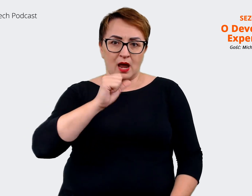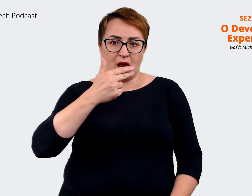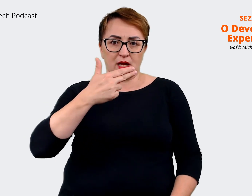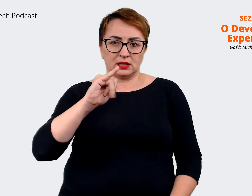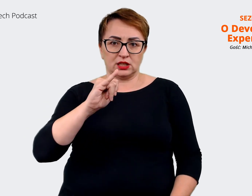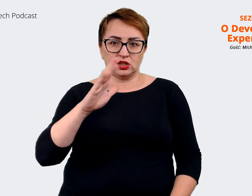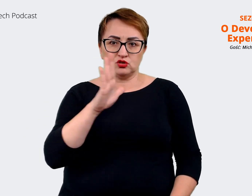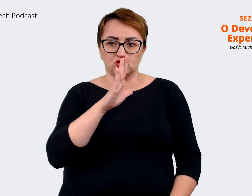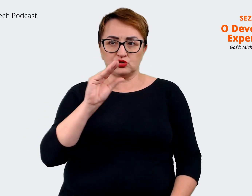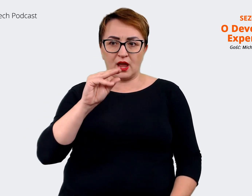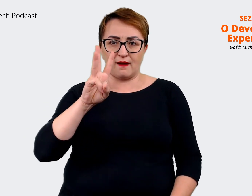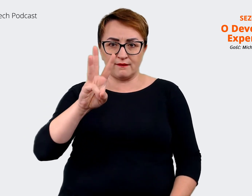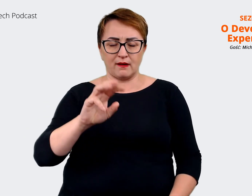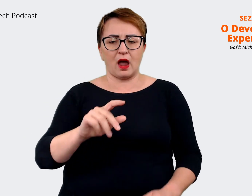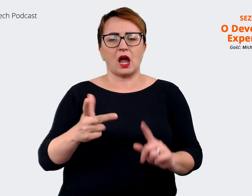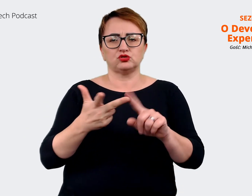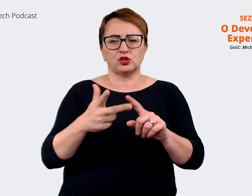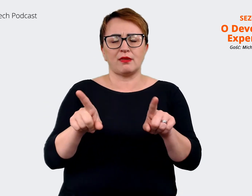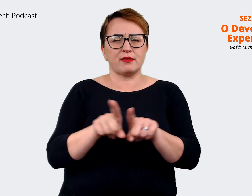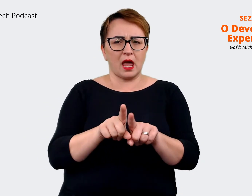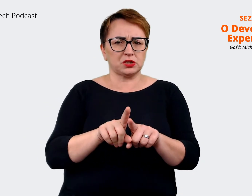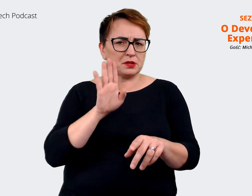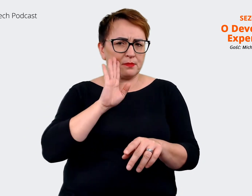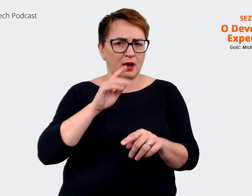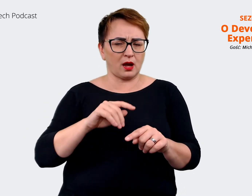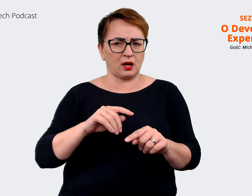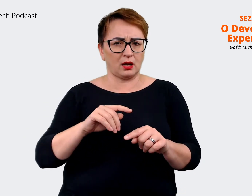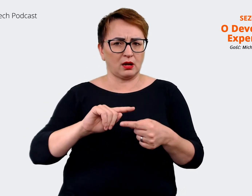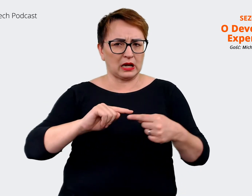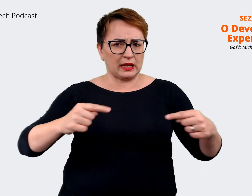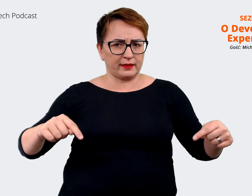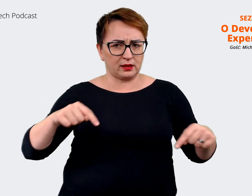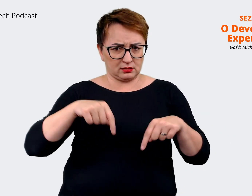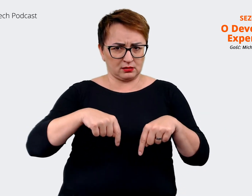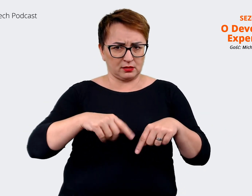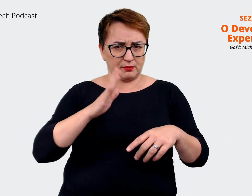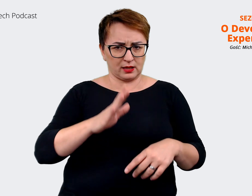kontakt będzie poprzez podcast podlinkowany także spokojnie można mnie też znaleźć.